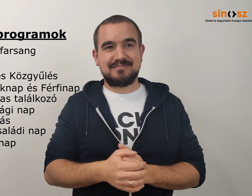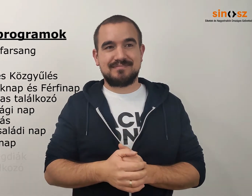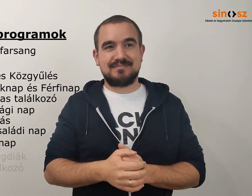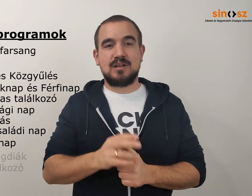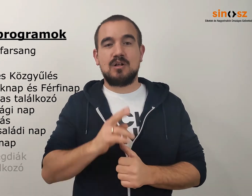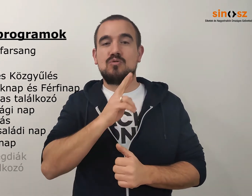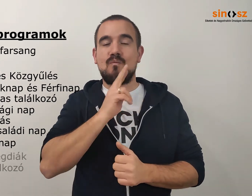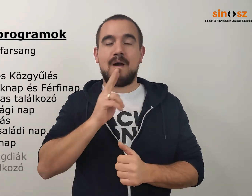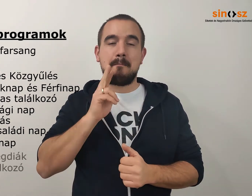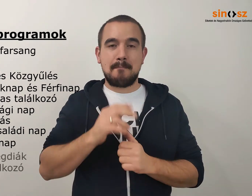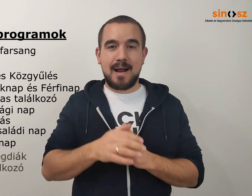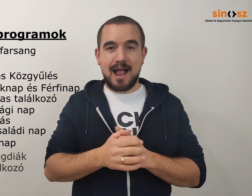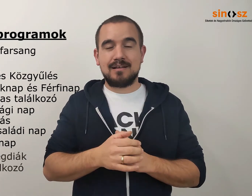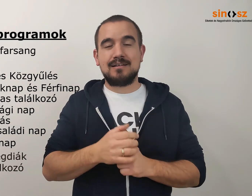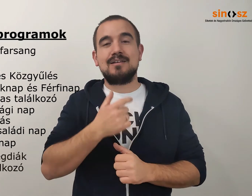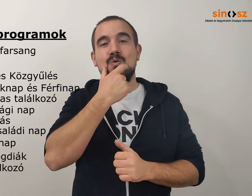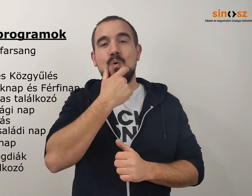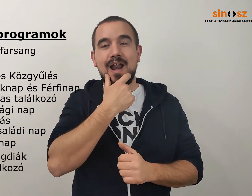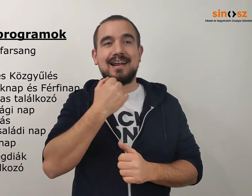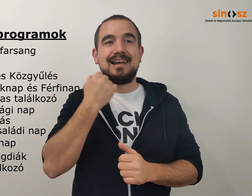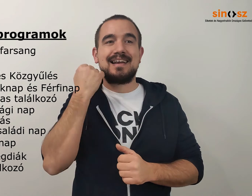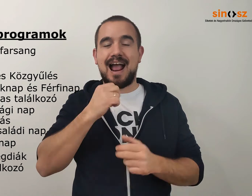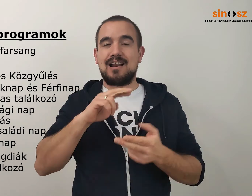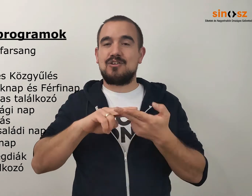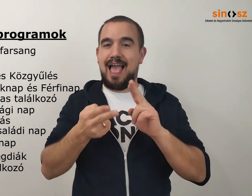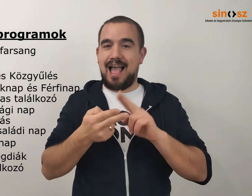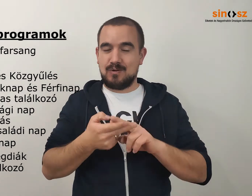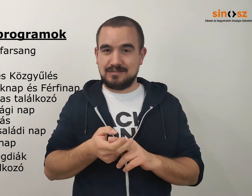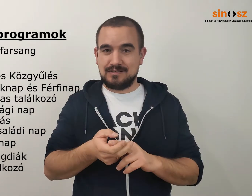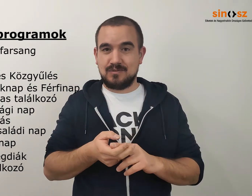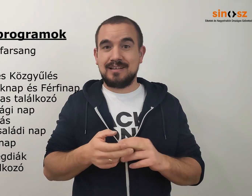Novemberben öregdiák találkozó.